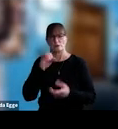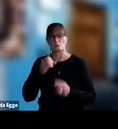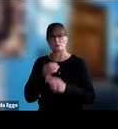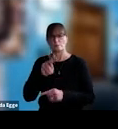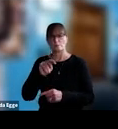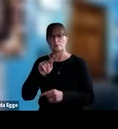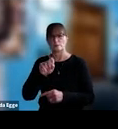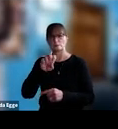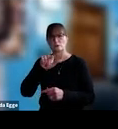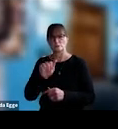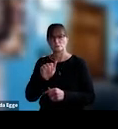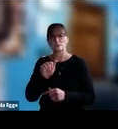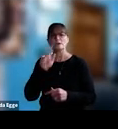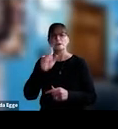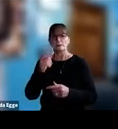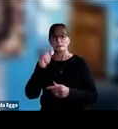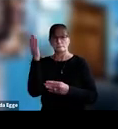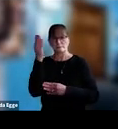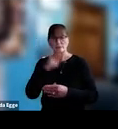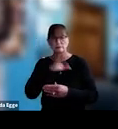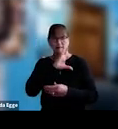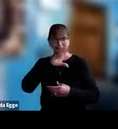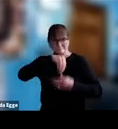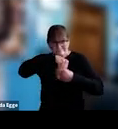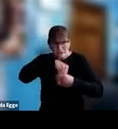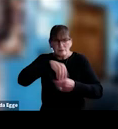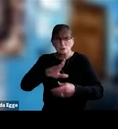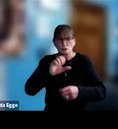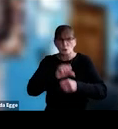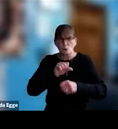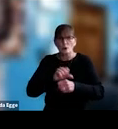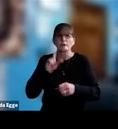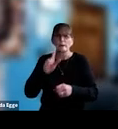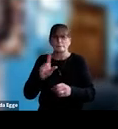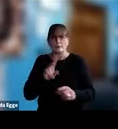y ponerla en práctica en sus trabajos de apoyo a las solicitudes asistidas por SOAR,